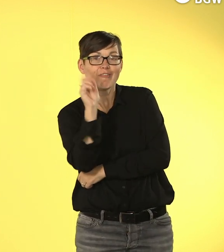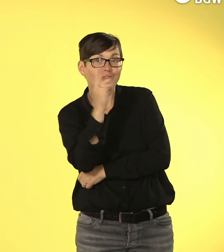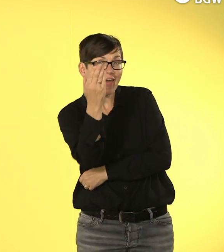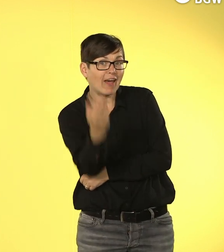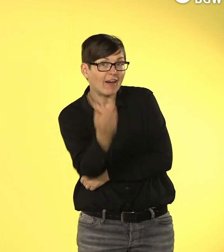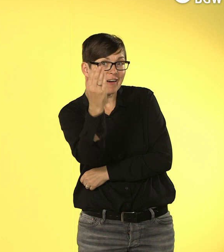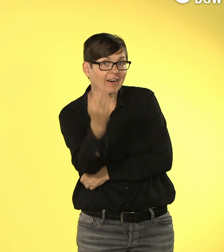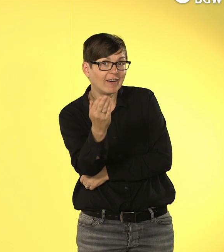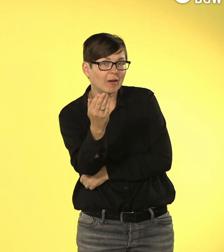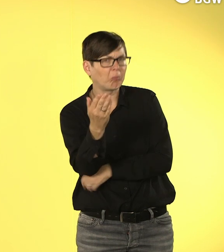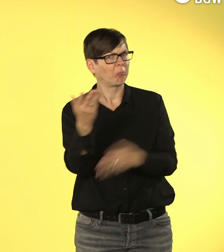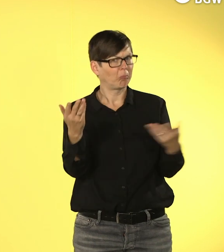Können wir das abfragen?